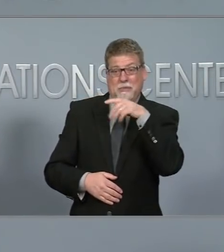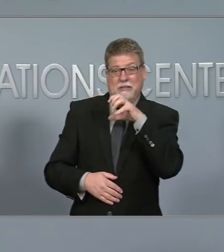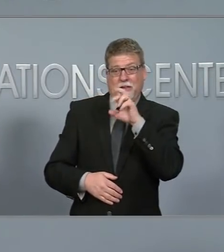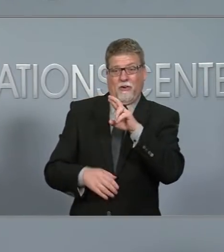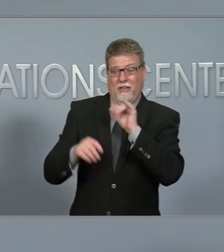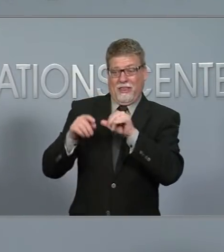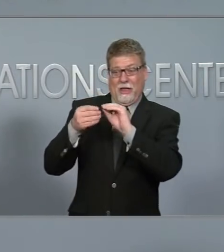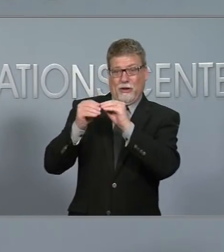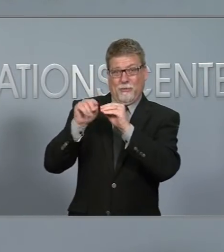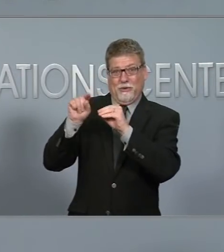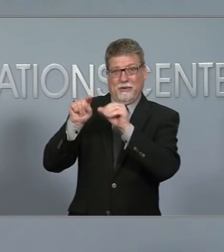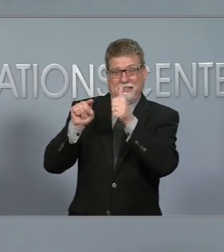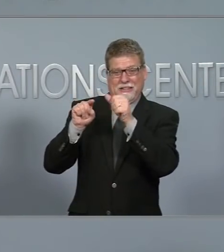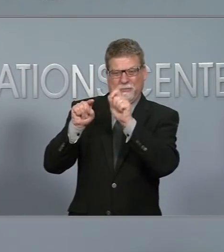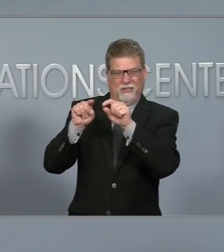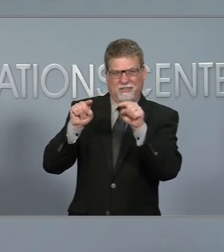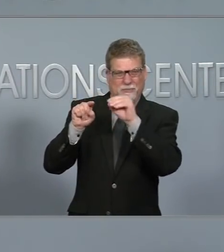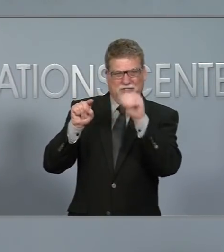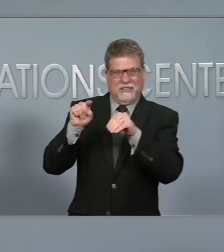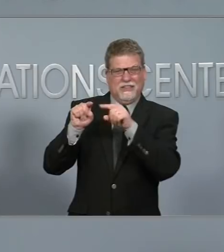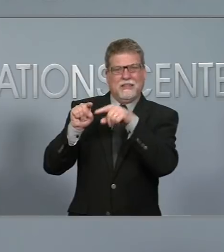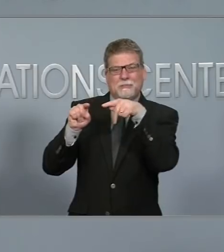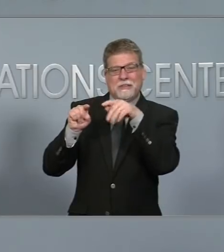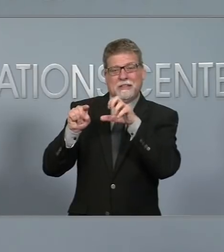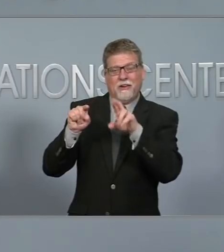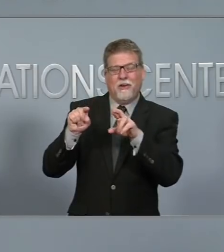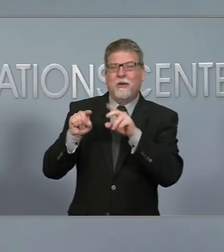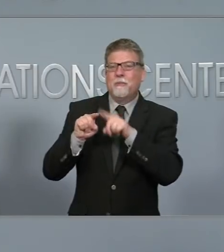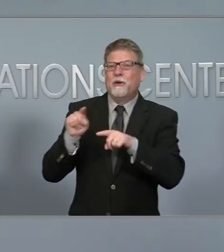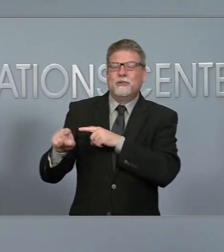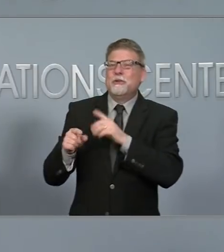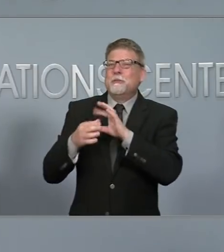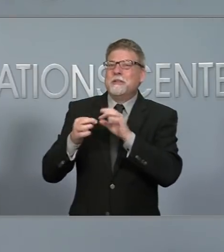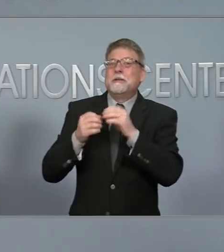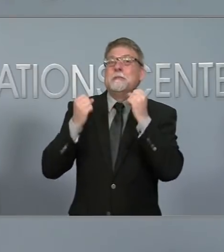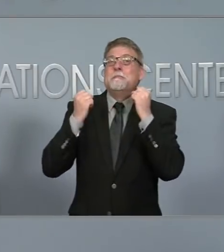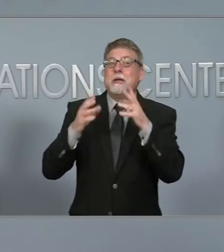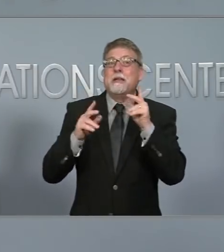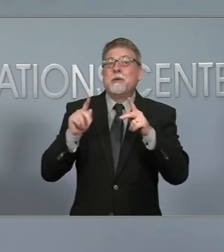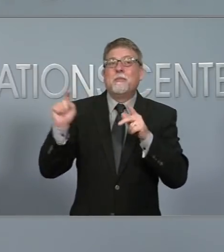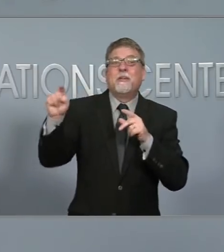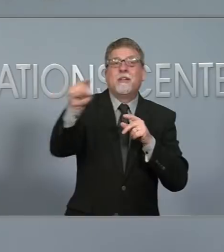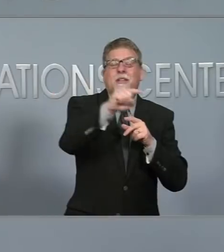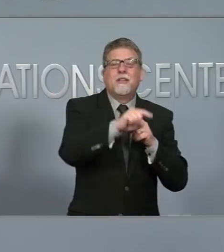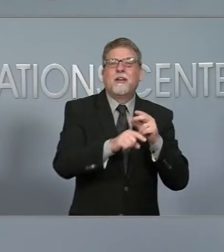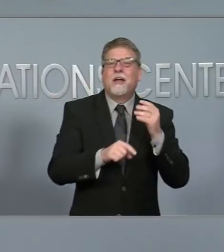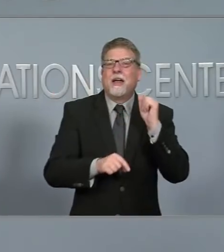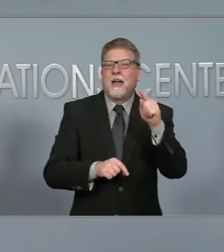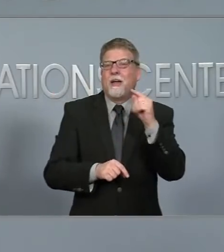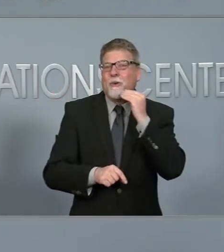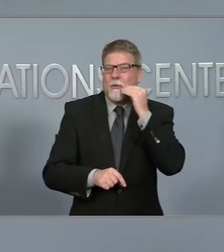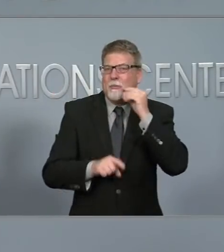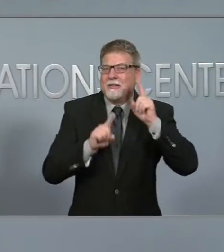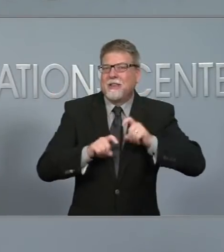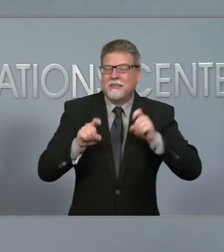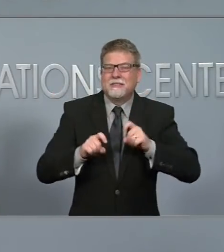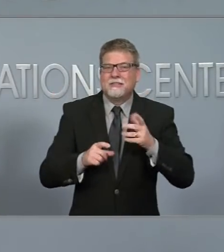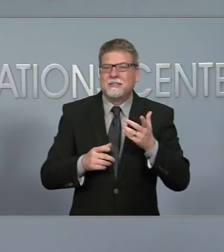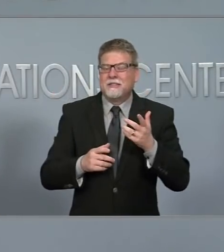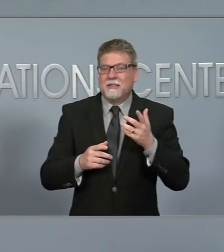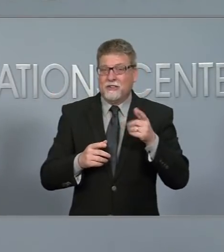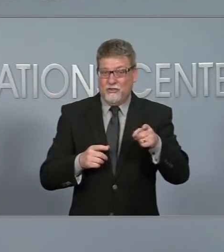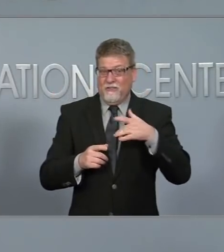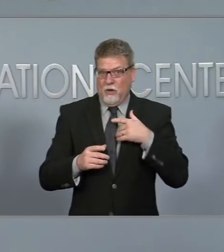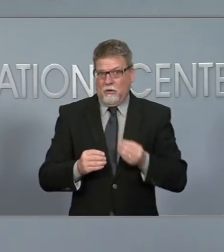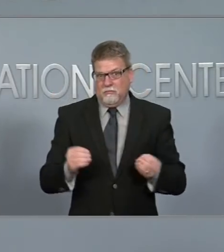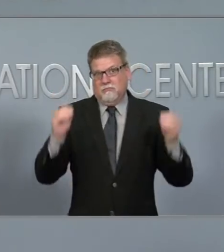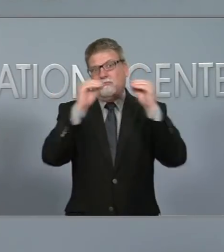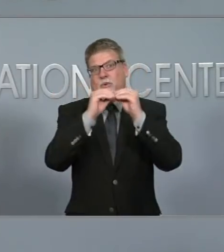Van a ver la tasa de